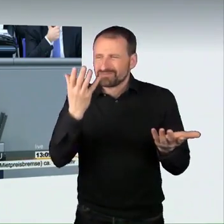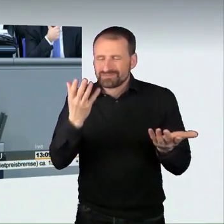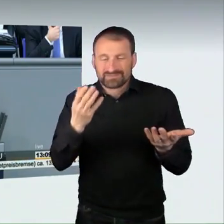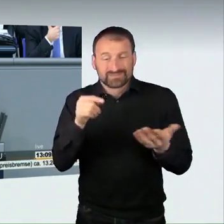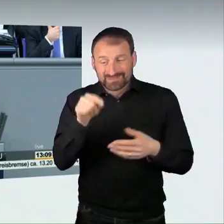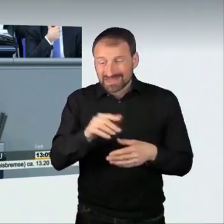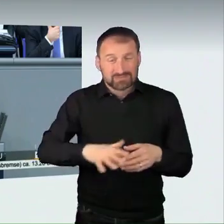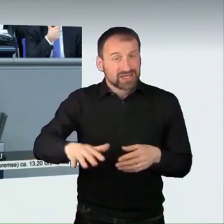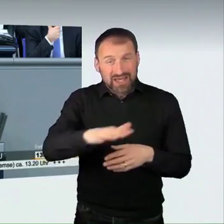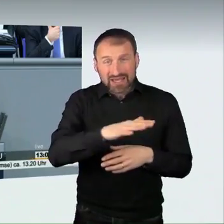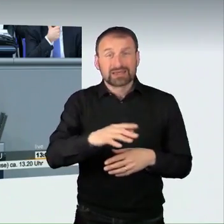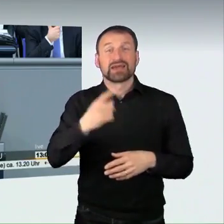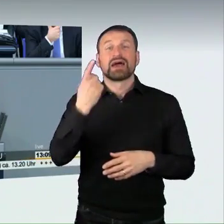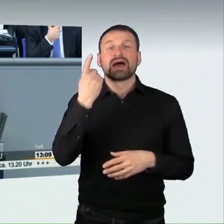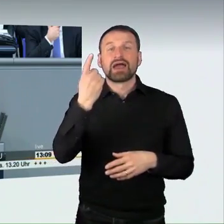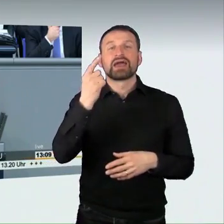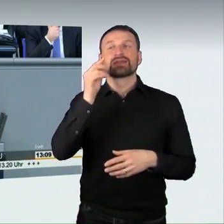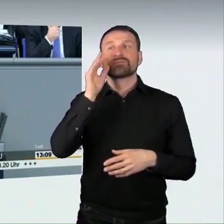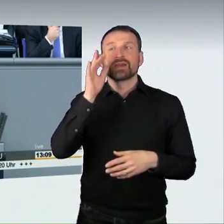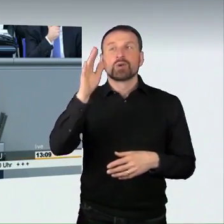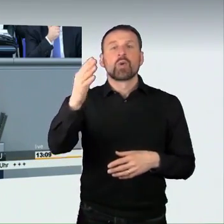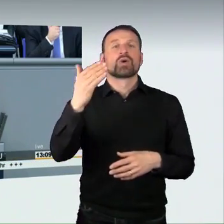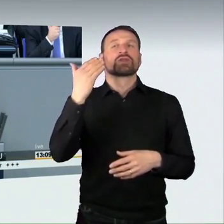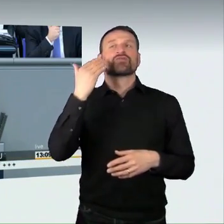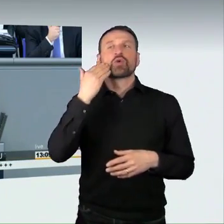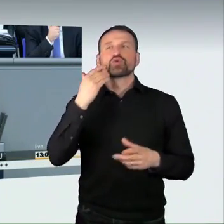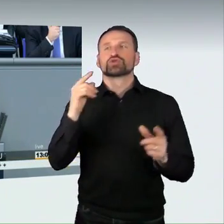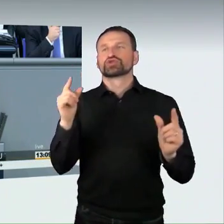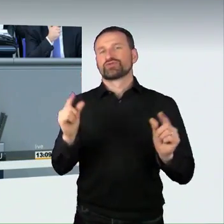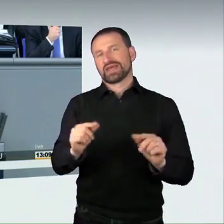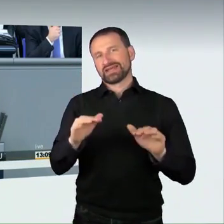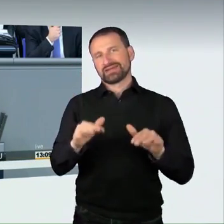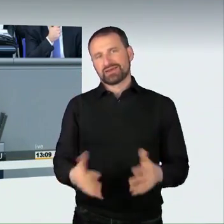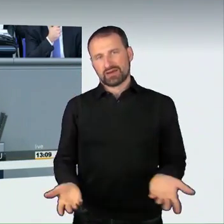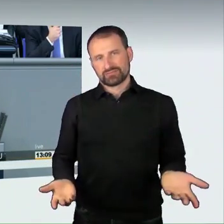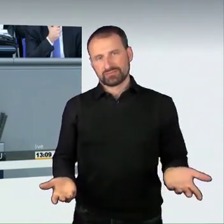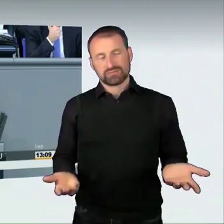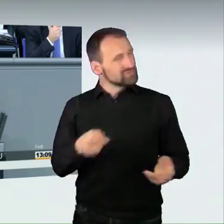1 Million Wohnungen fehlen. Der Fehlbestand an Wohnungen